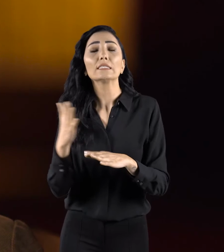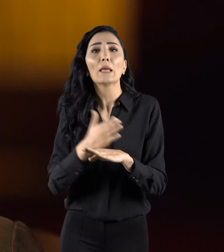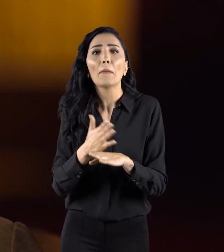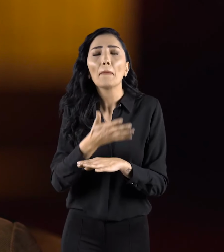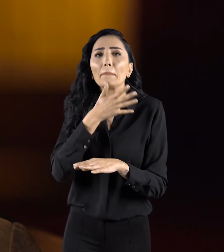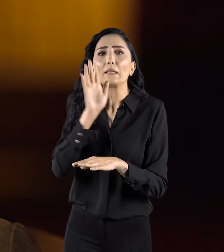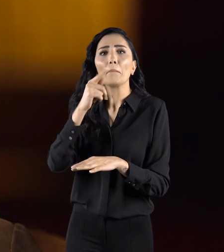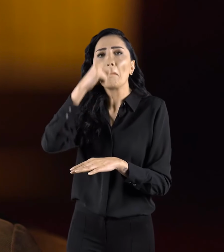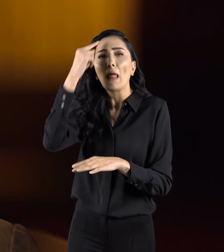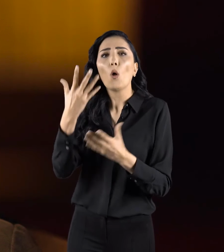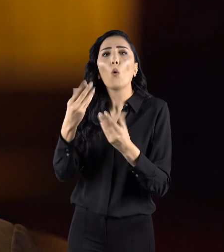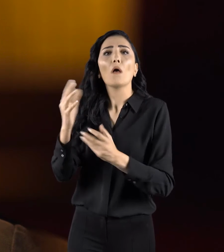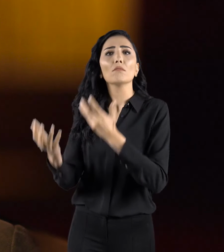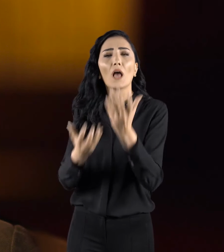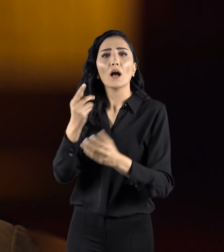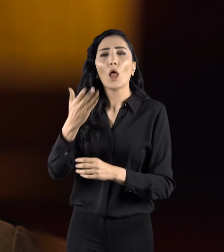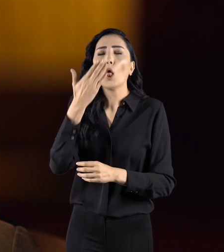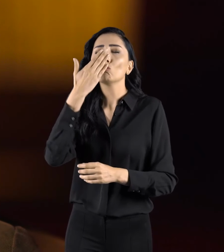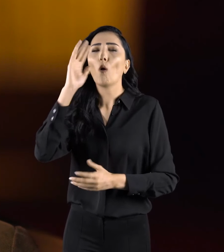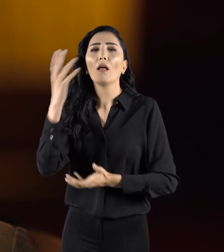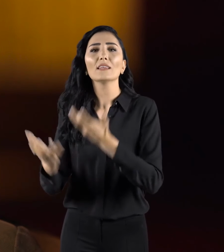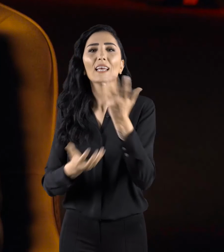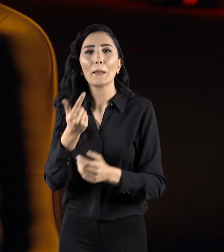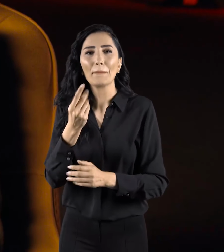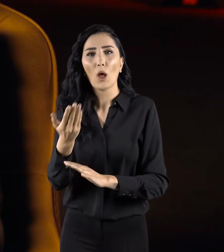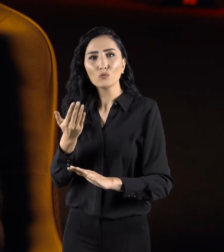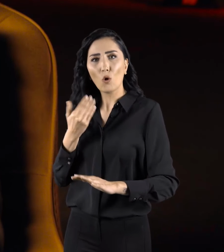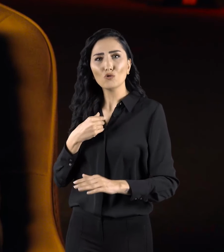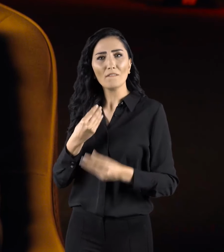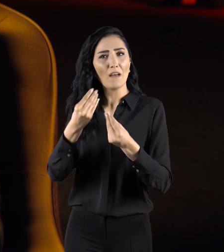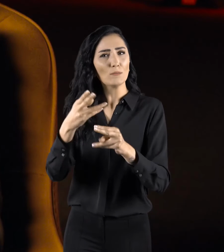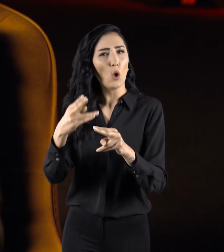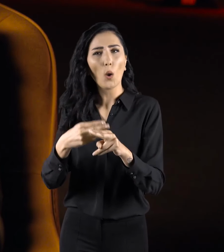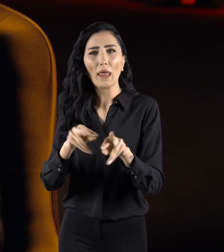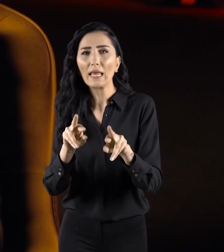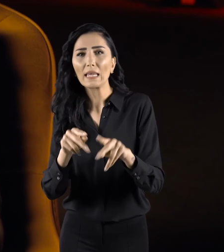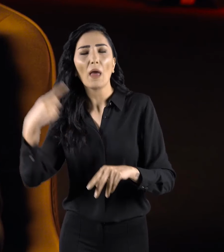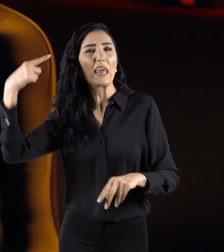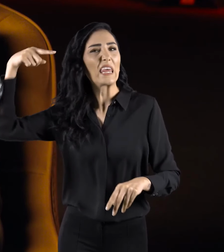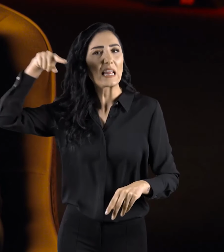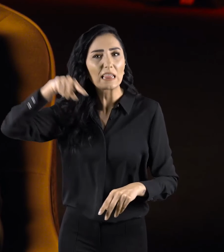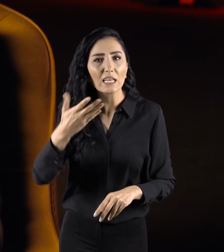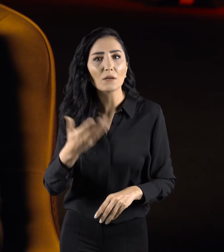belirlenemeyen yangınlardır. Doğa kaynaklı yangınlar, biraz önce verdiğimiz örneklerden yıldırım